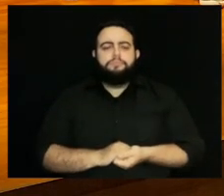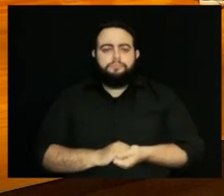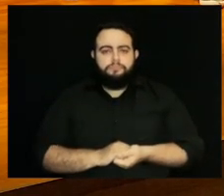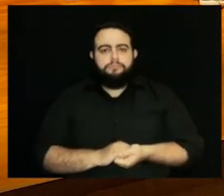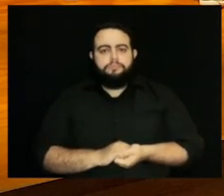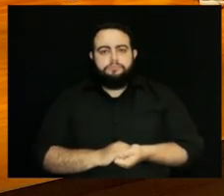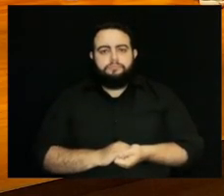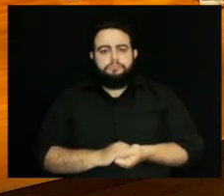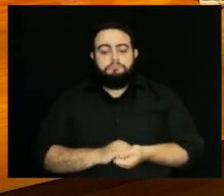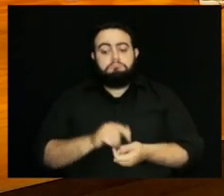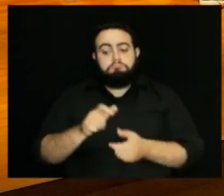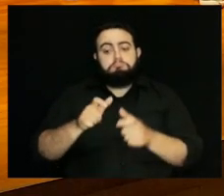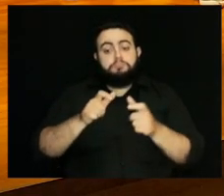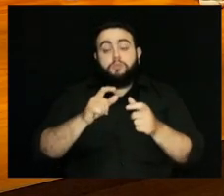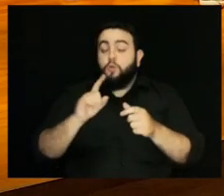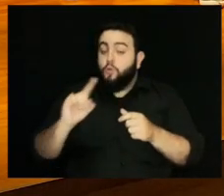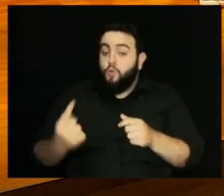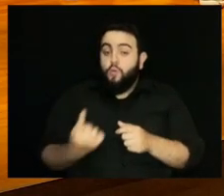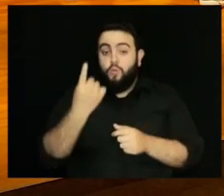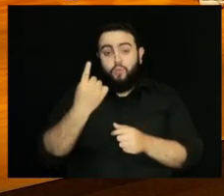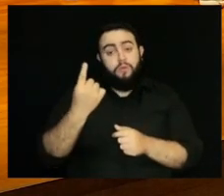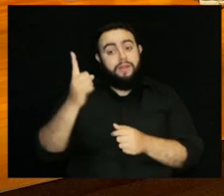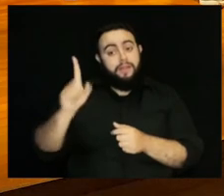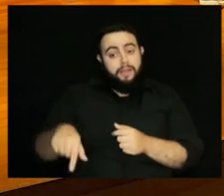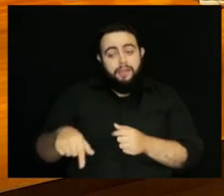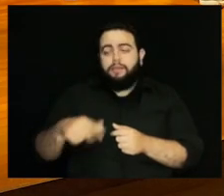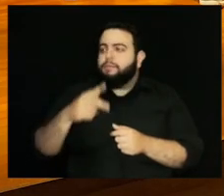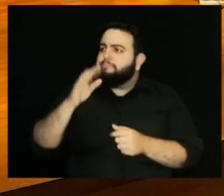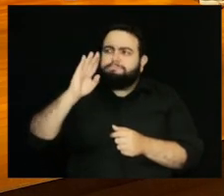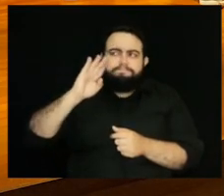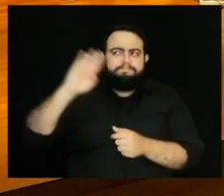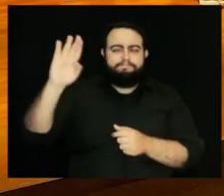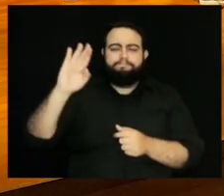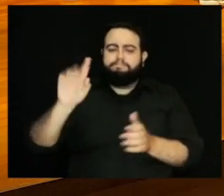Entre esses discos, um disco que vai ser seminal pra música do Rio Grande do Sul, que é esse aqui